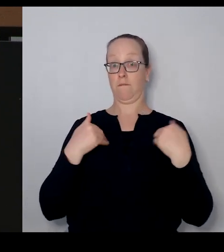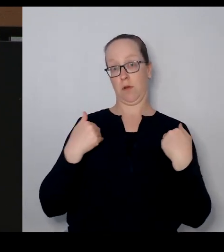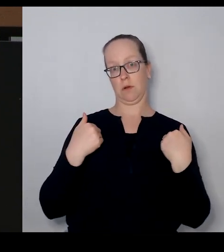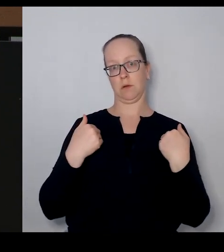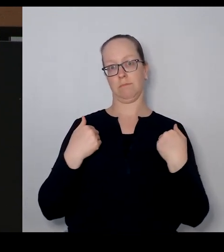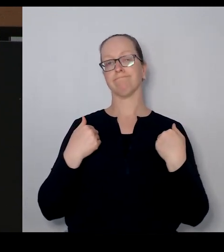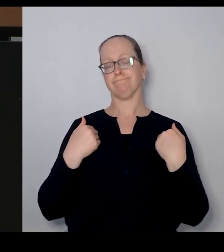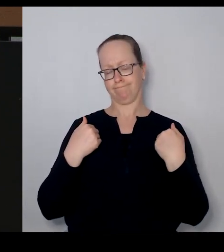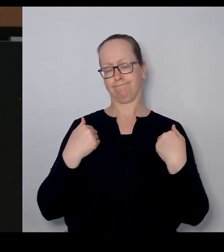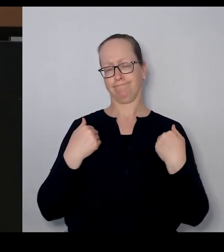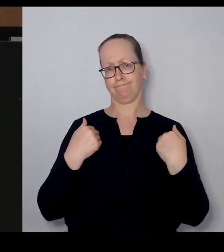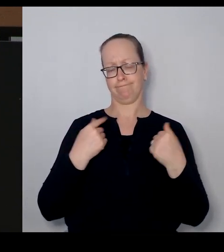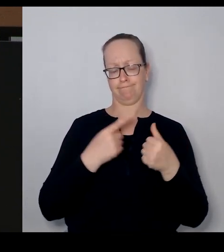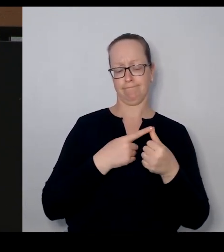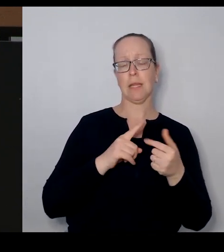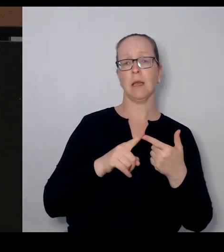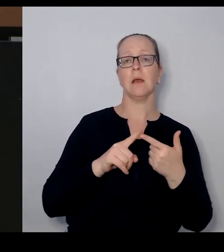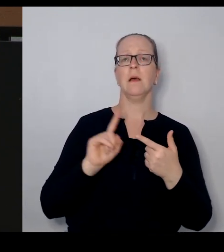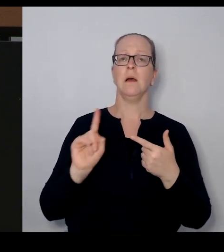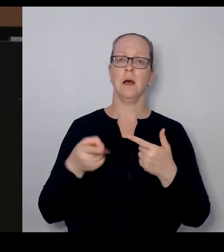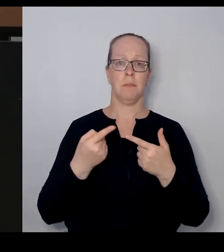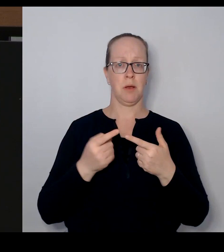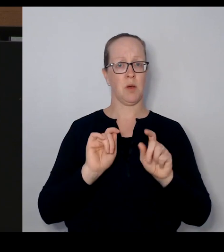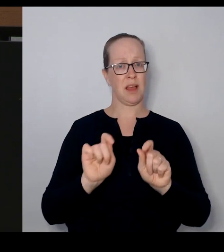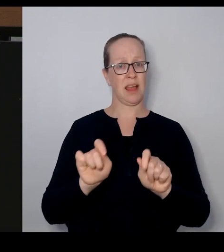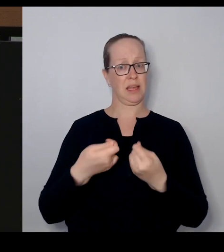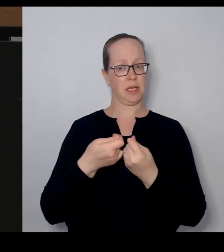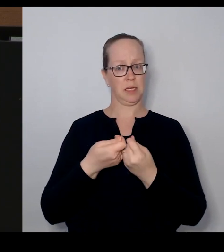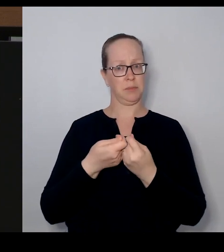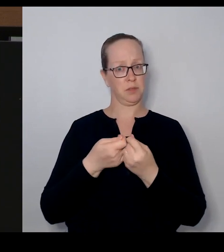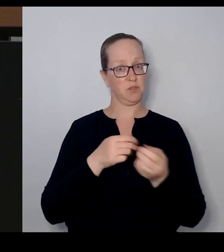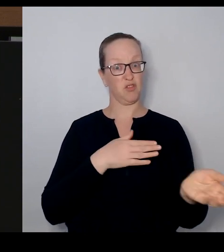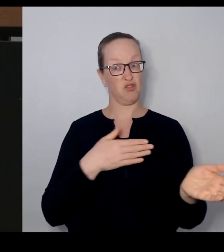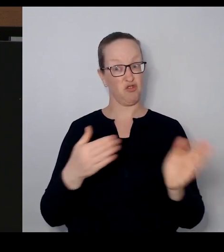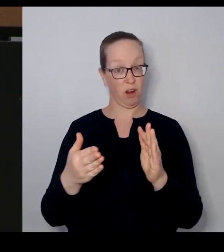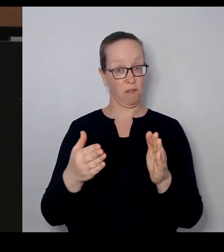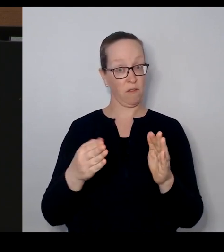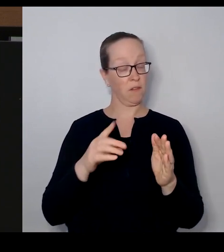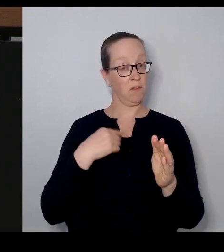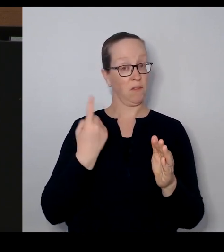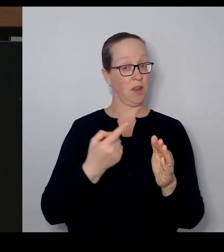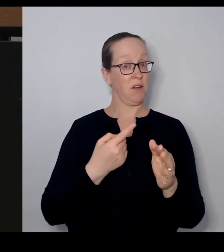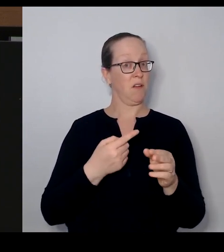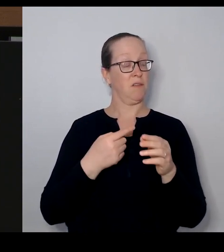Ich empfinde es als hohen Wert, dass Sie als Parlament und Regierung diese